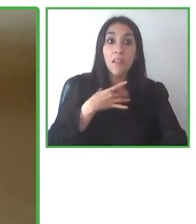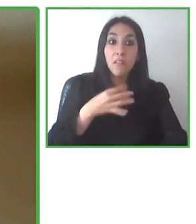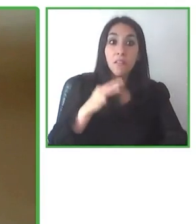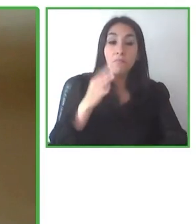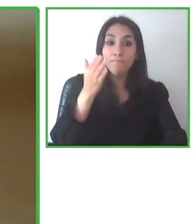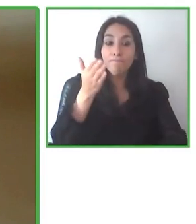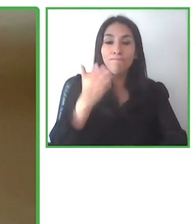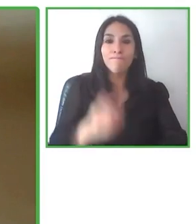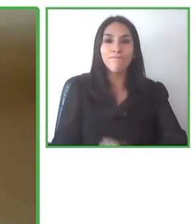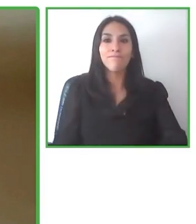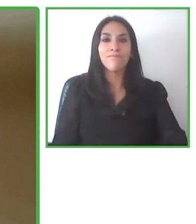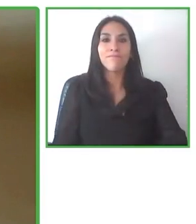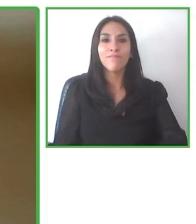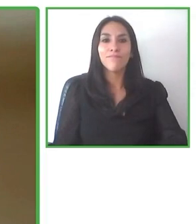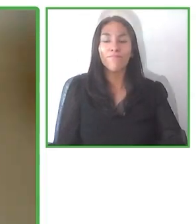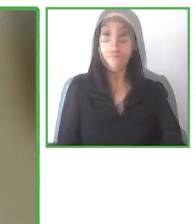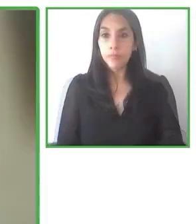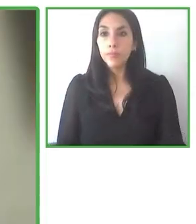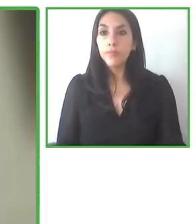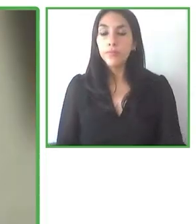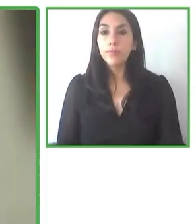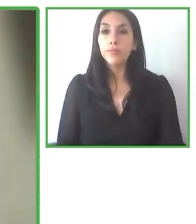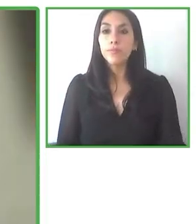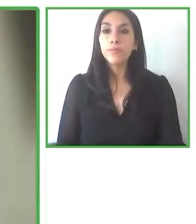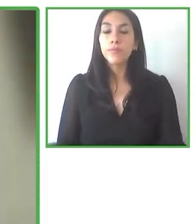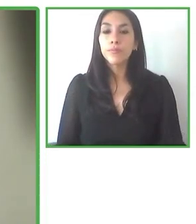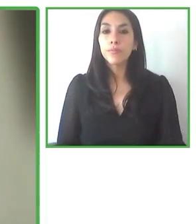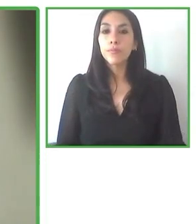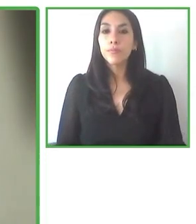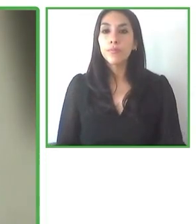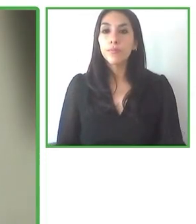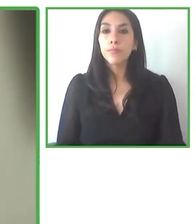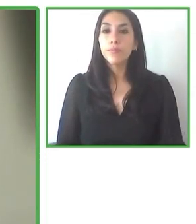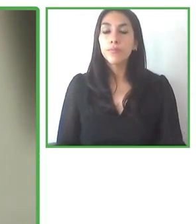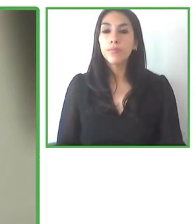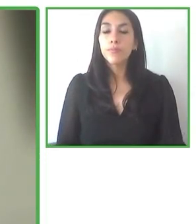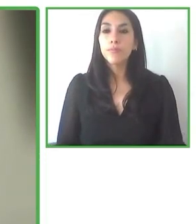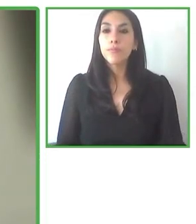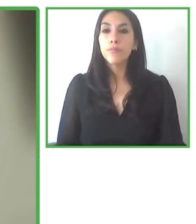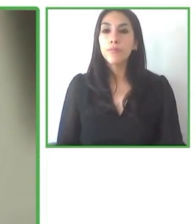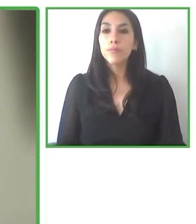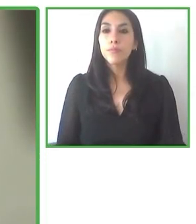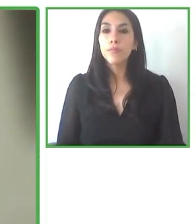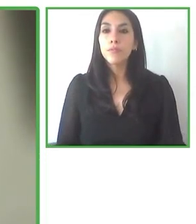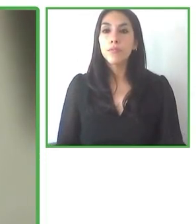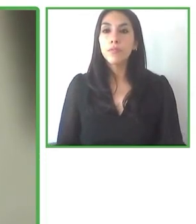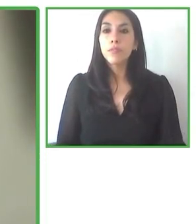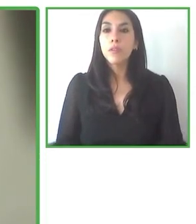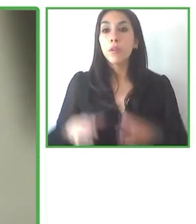necesidades del cliente también son muy importantes y para ello vemos que también es